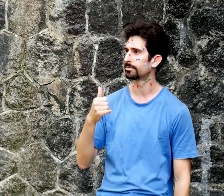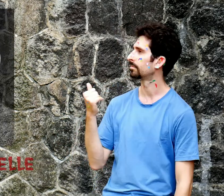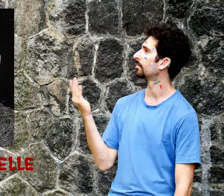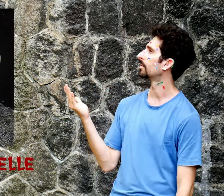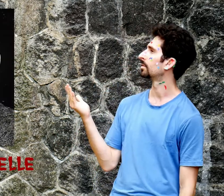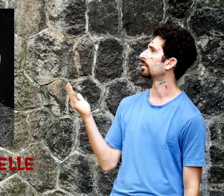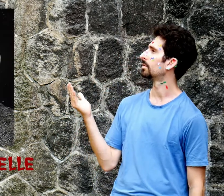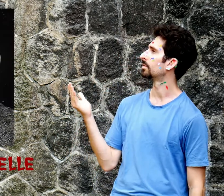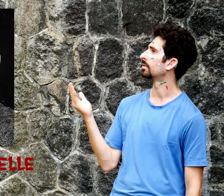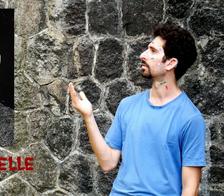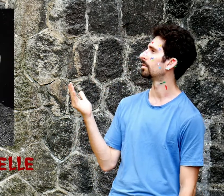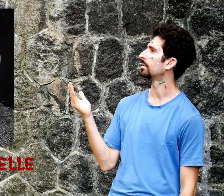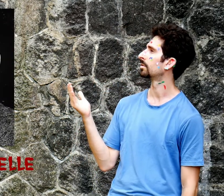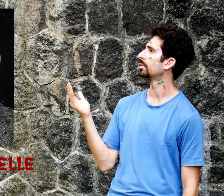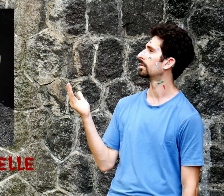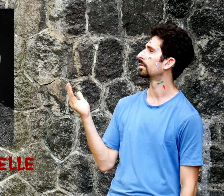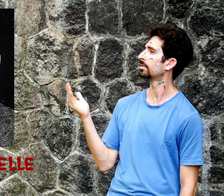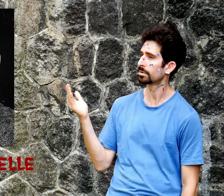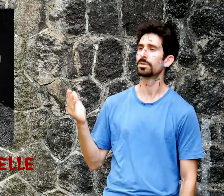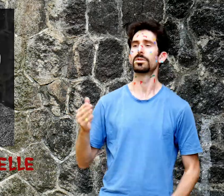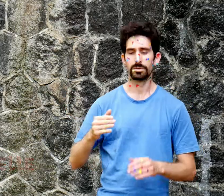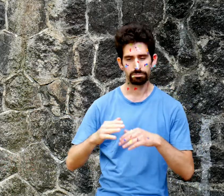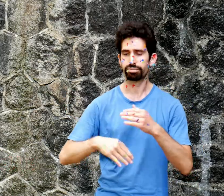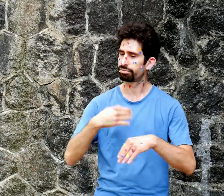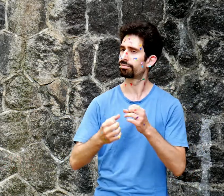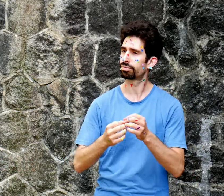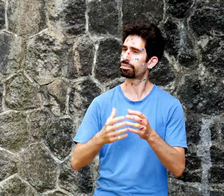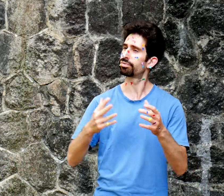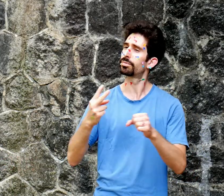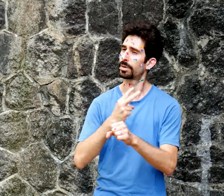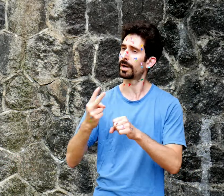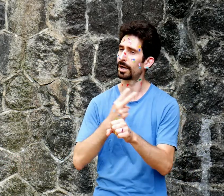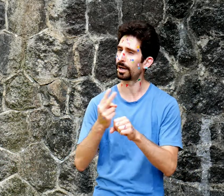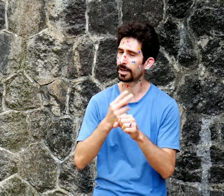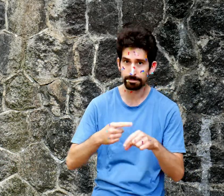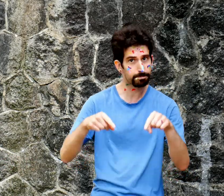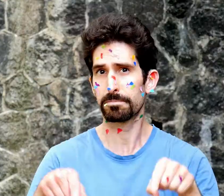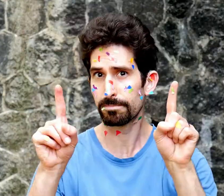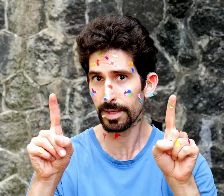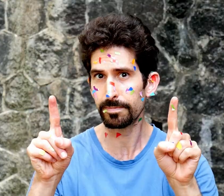Par Félix d'Hérelle. La technique s'est progressivement développée mais !